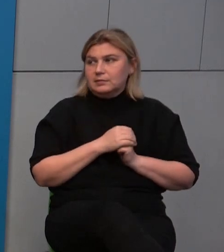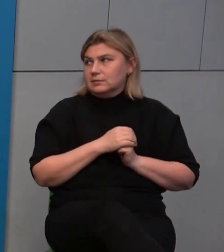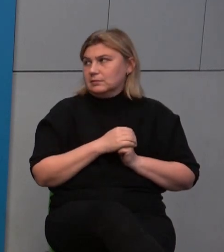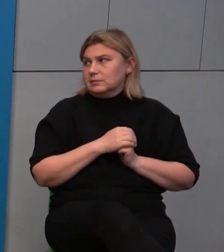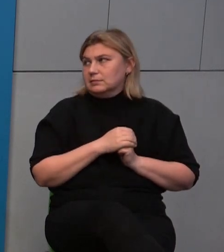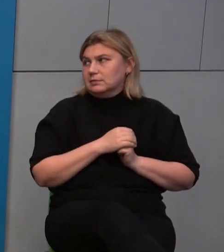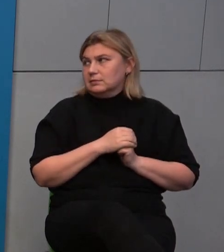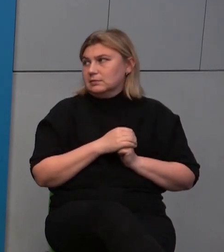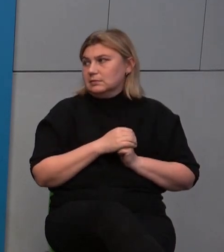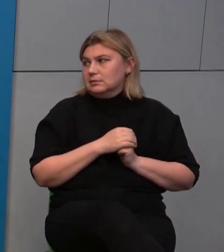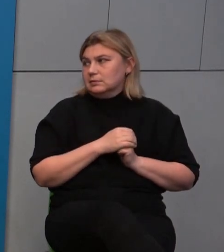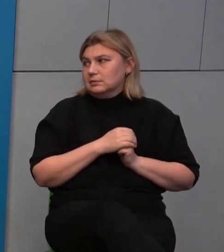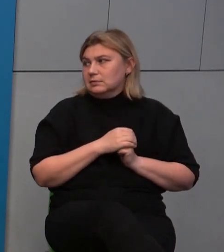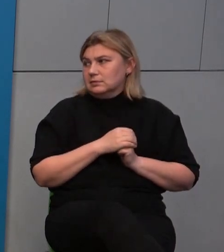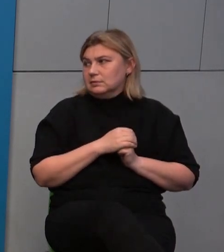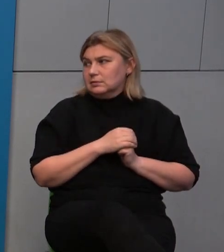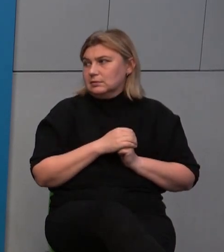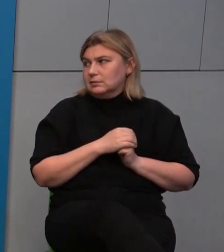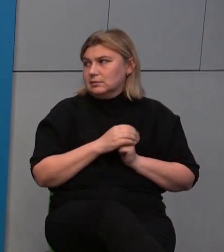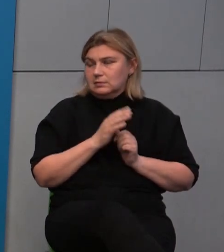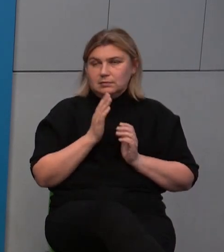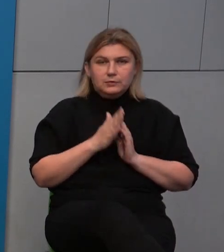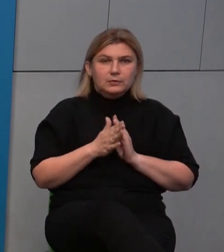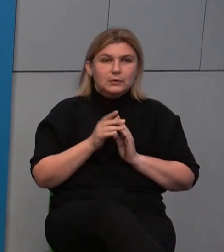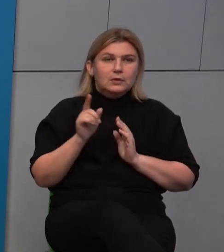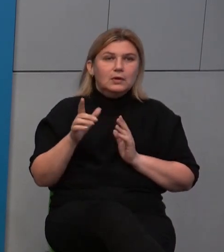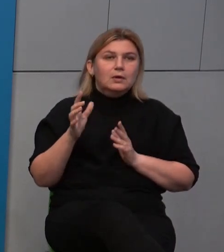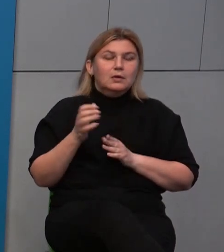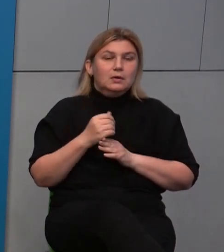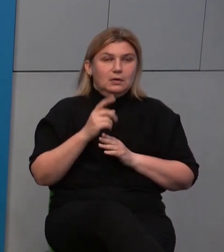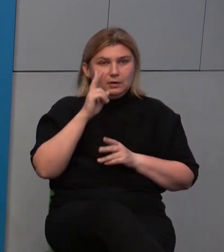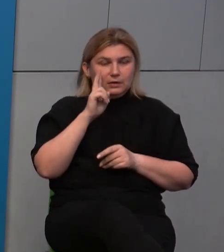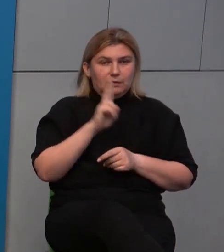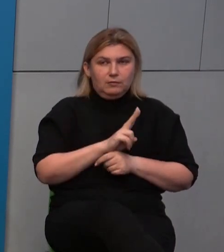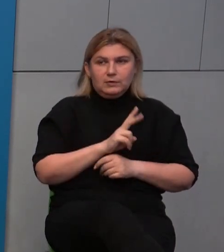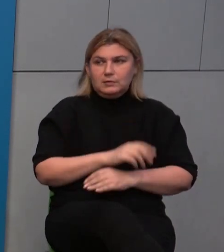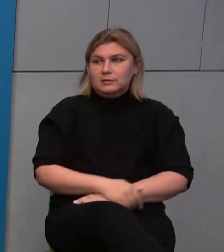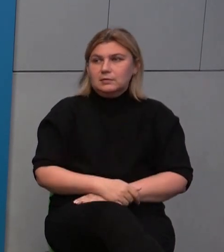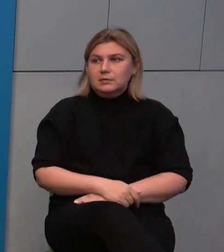i po prostu chyba tym zdobyłam jego zaufanie.